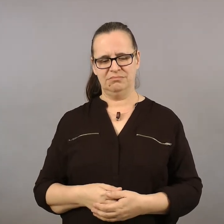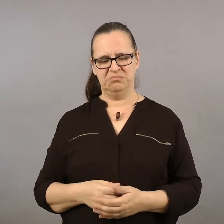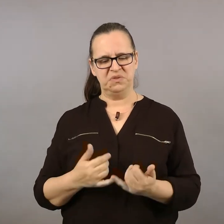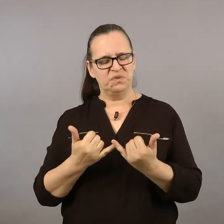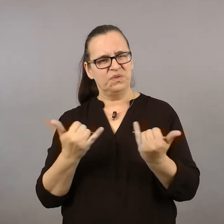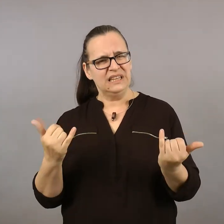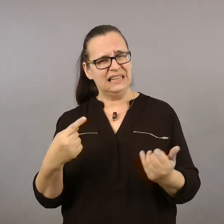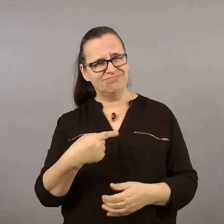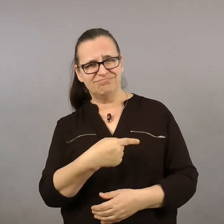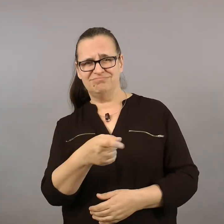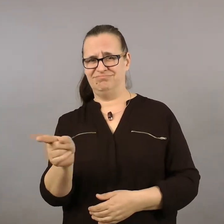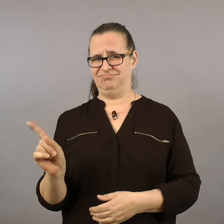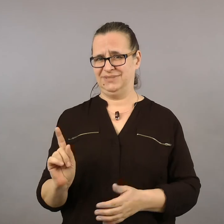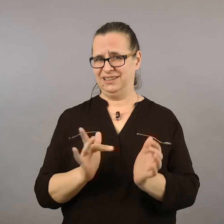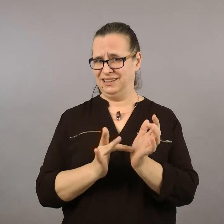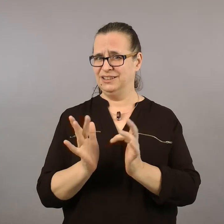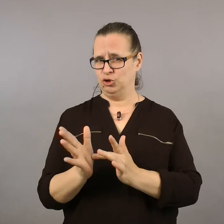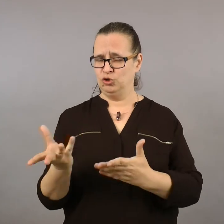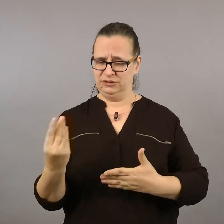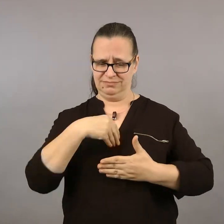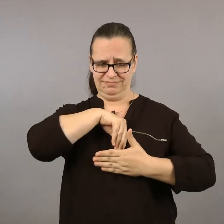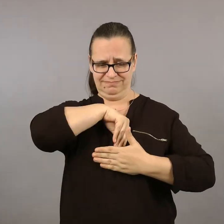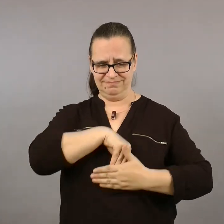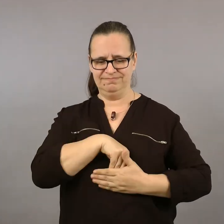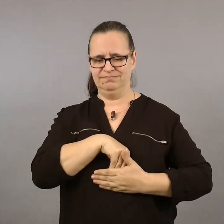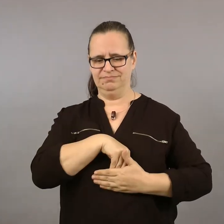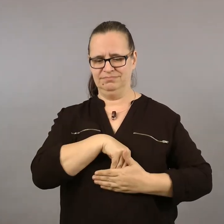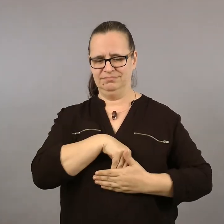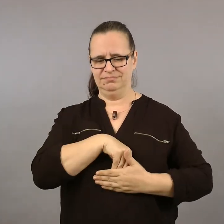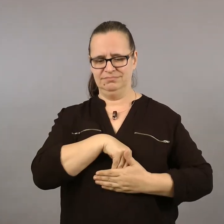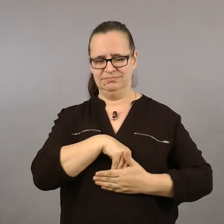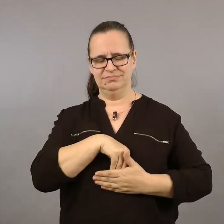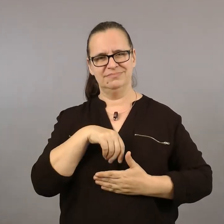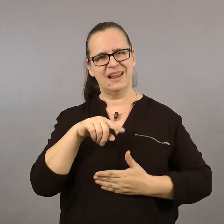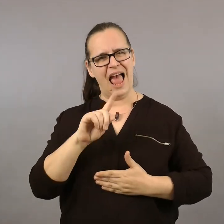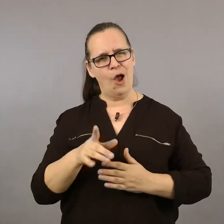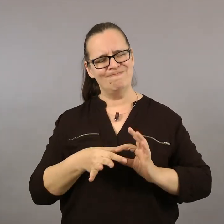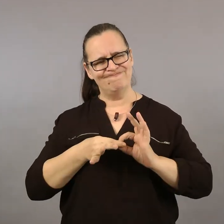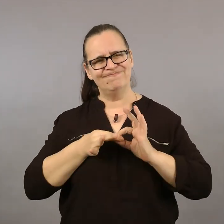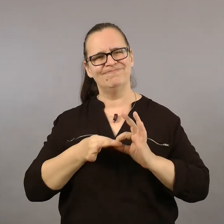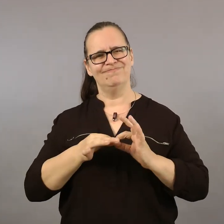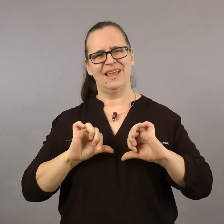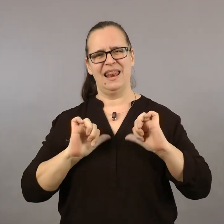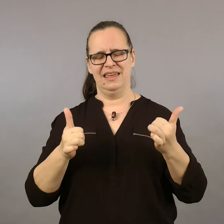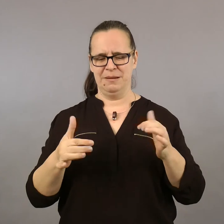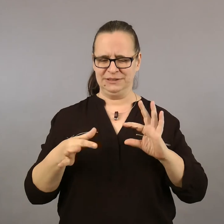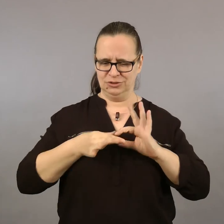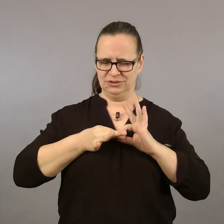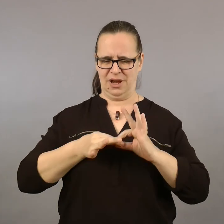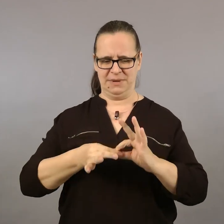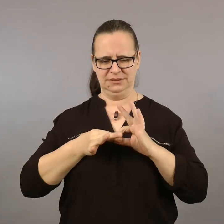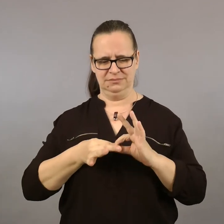weil er sehr mit unserem persönlichen Leben verbunden ist.